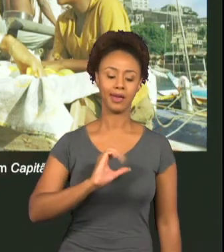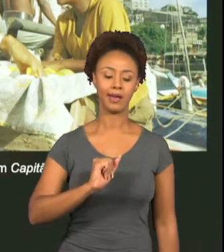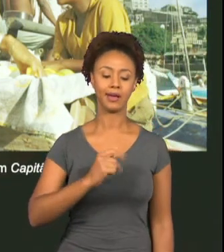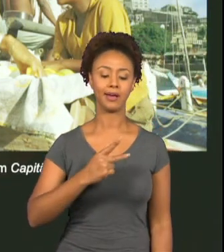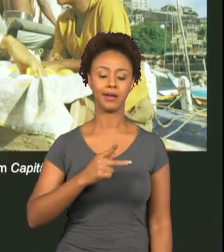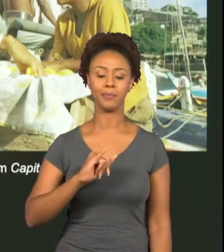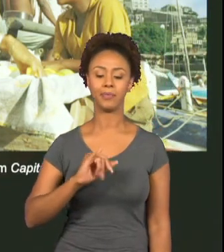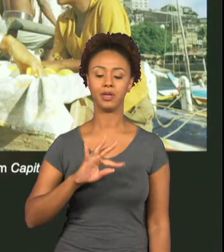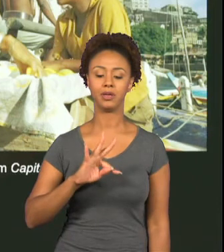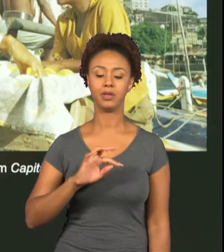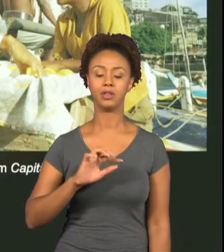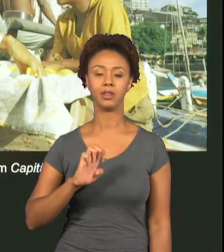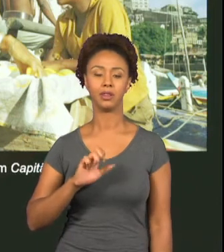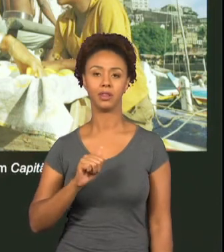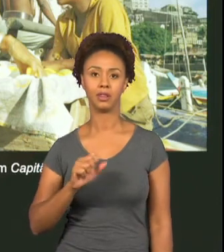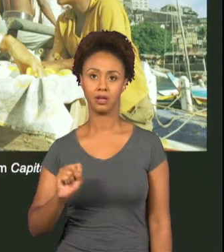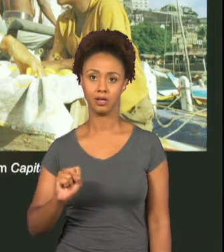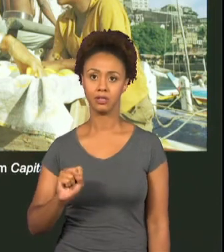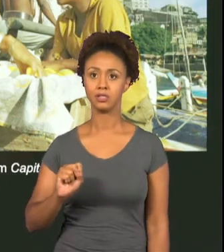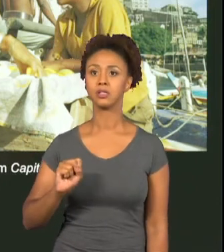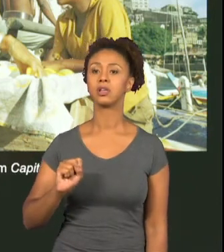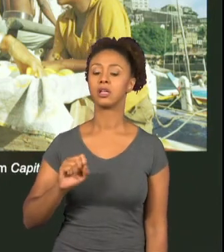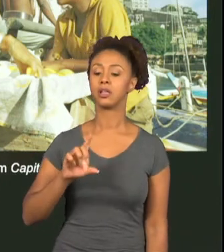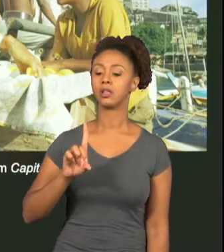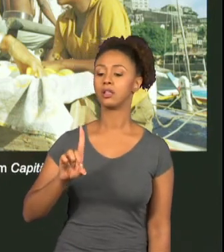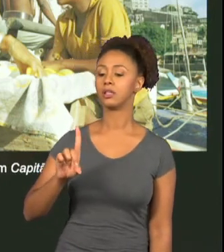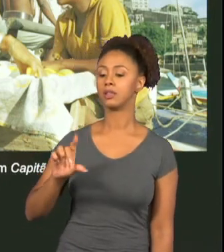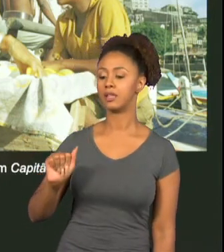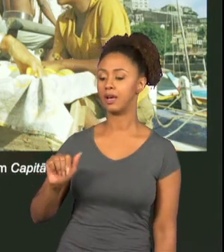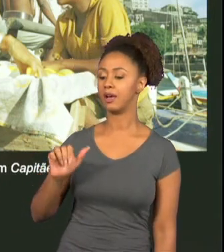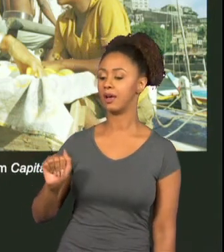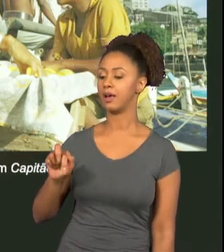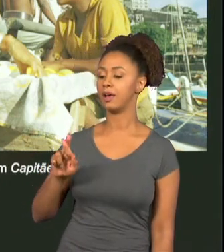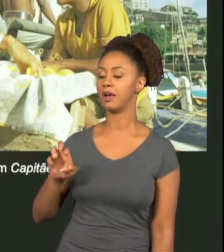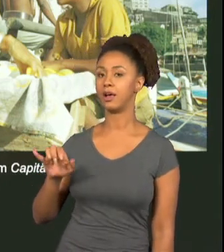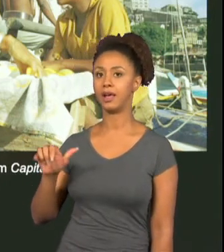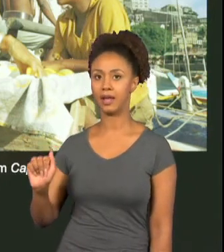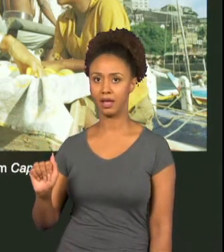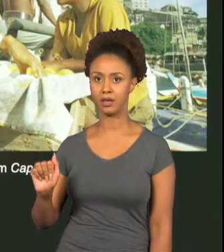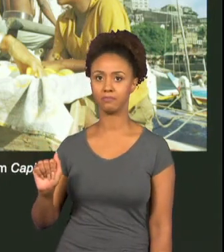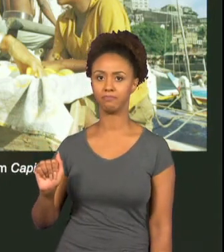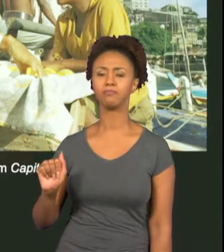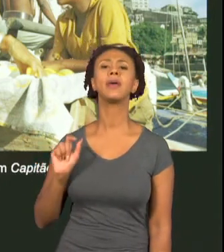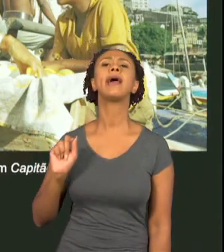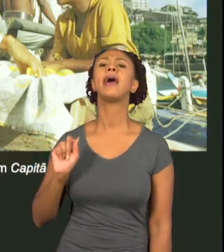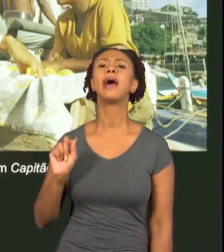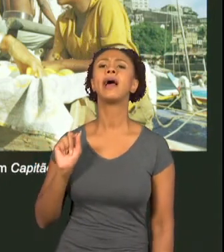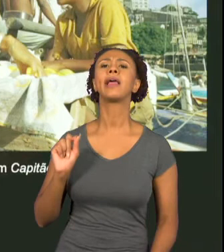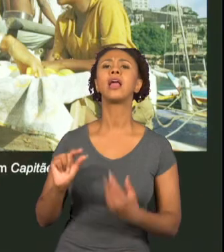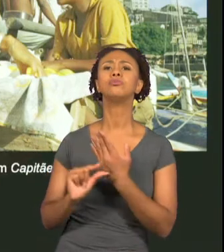É NETA DO JORGE AMADO, UM FILME BASEADO NA OBRA "CAPITÃES DA AREIA", QUE É UMA OBRA EM QUE,